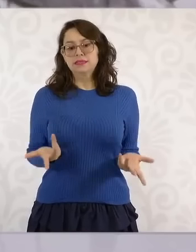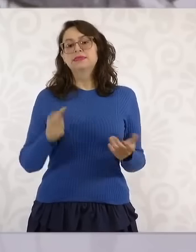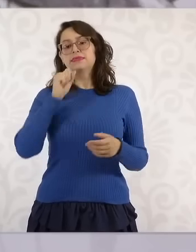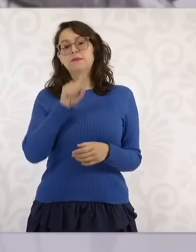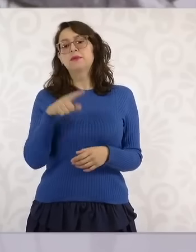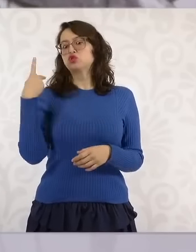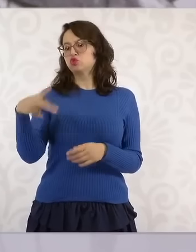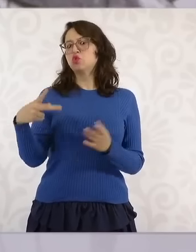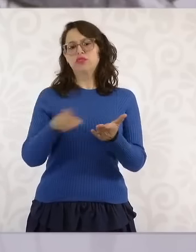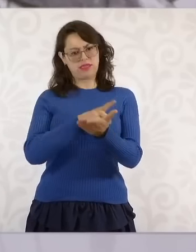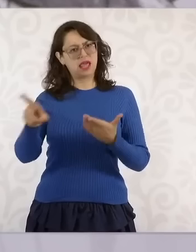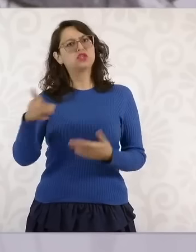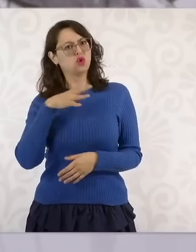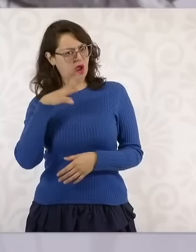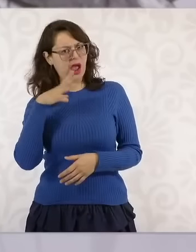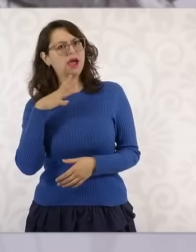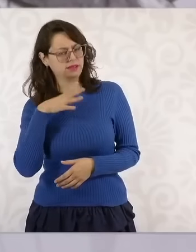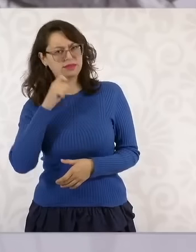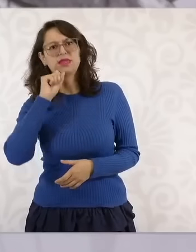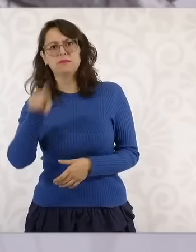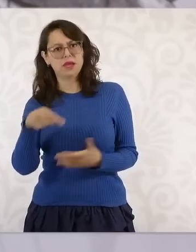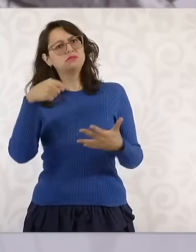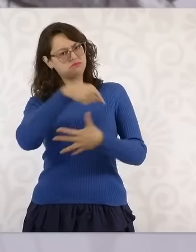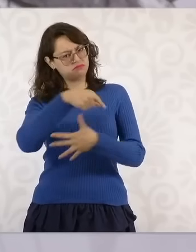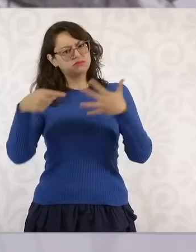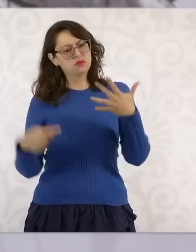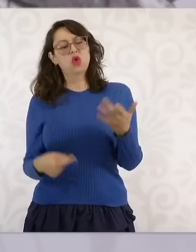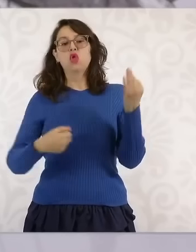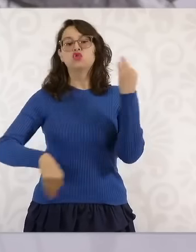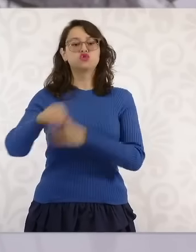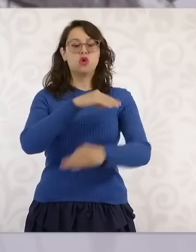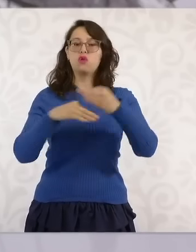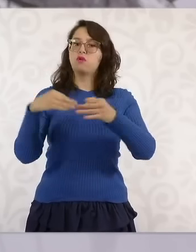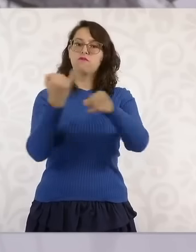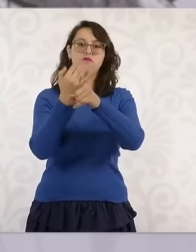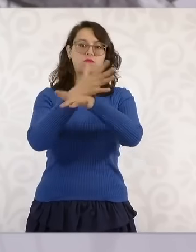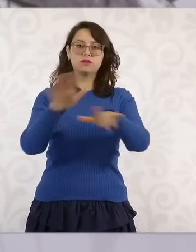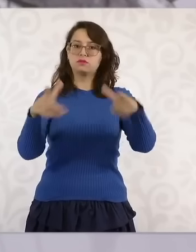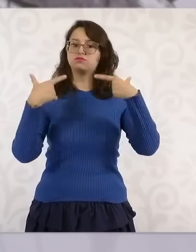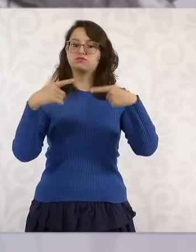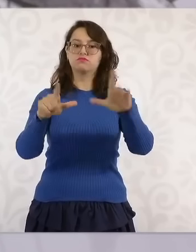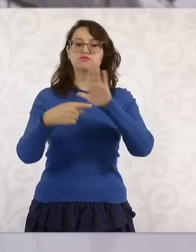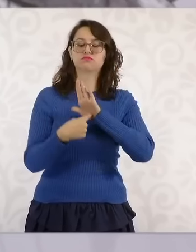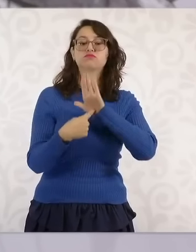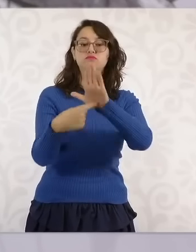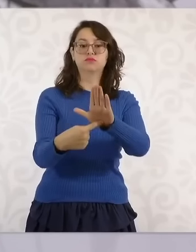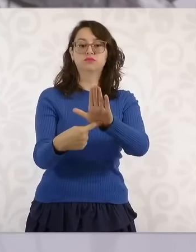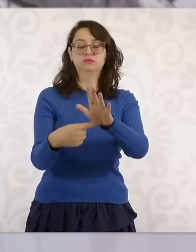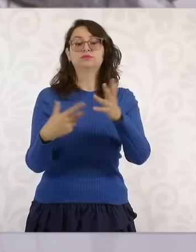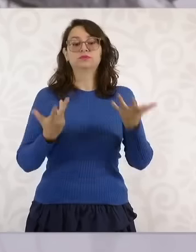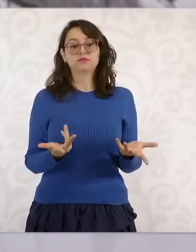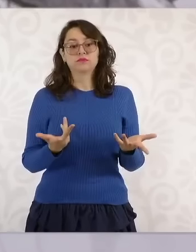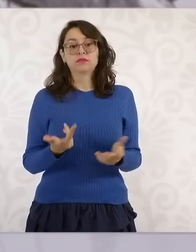partir de la resolución de la Corte para que todos estén enterados. Es un asunto informativo